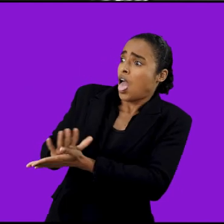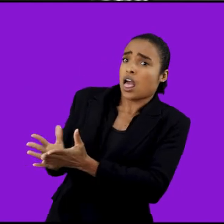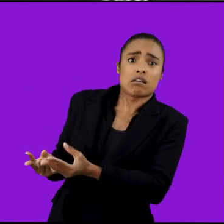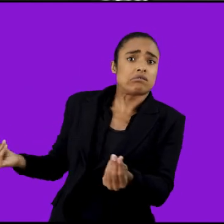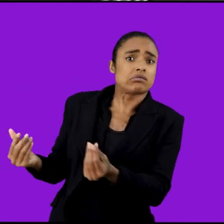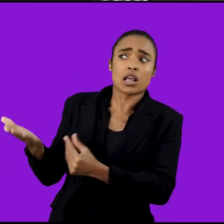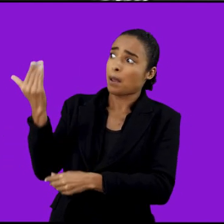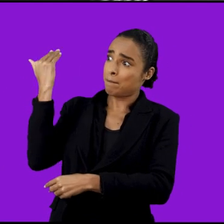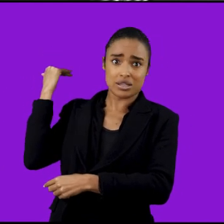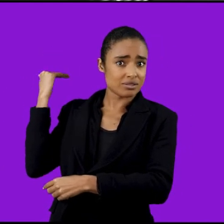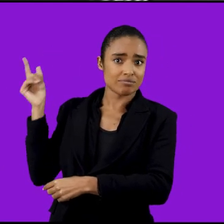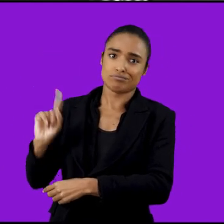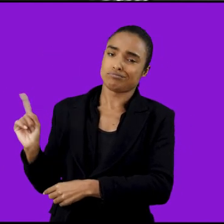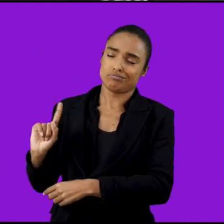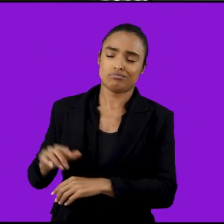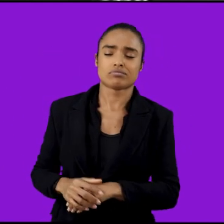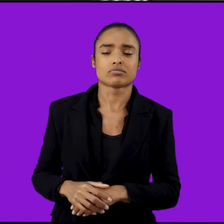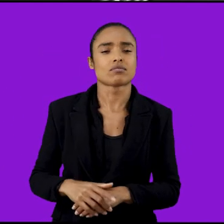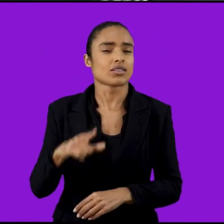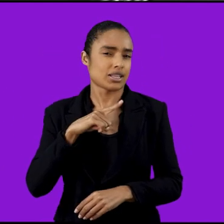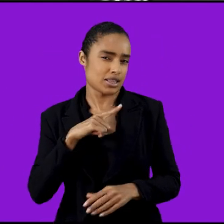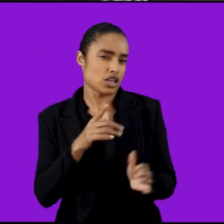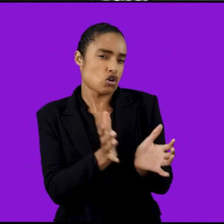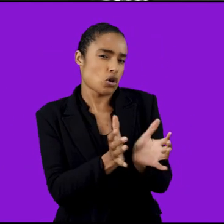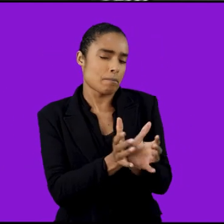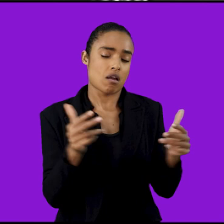Não existe isso É, eu vejo vários cara no Rap que nada é